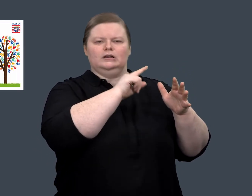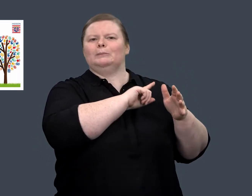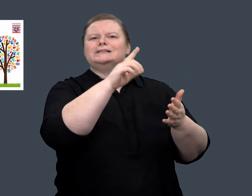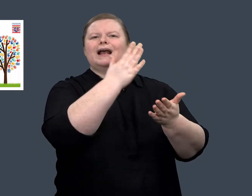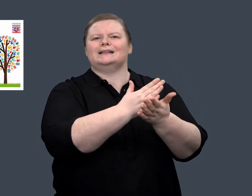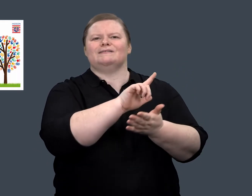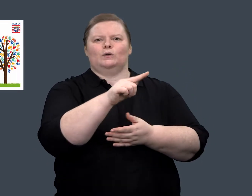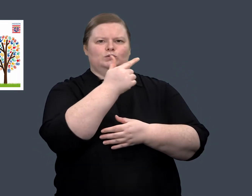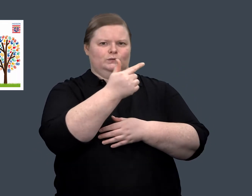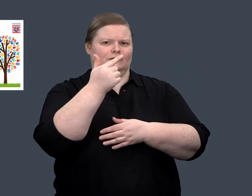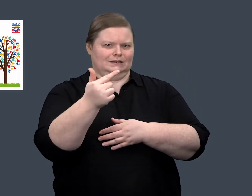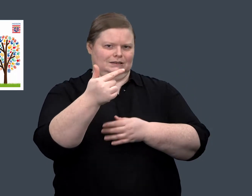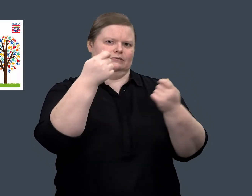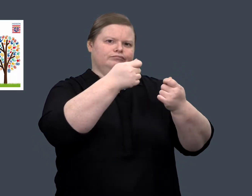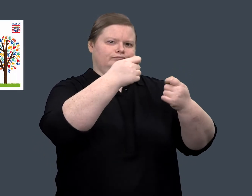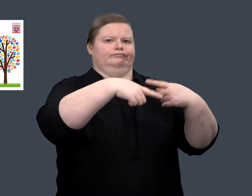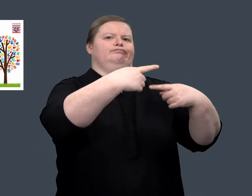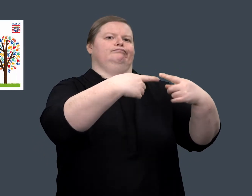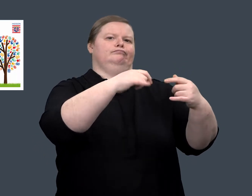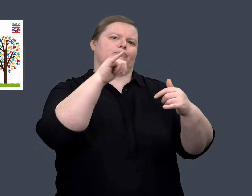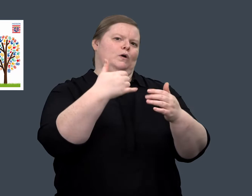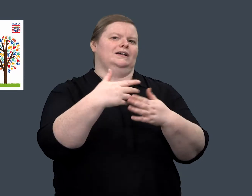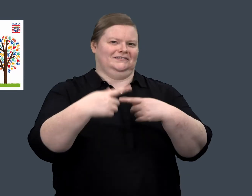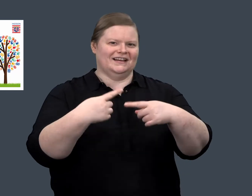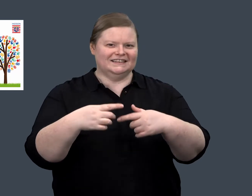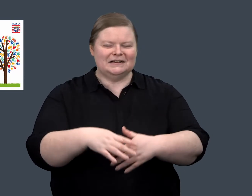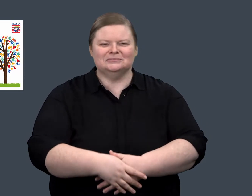bis Ende 2022 finanziert wird.